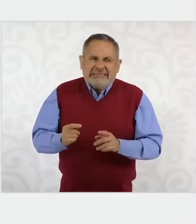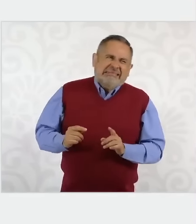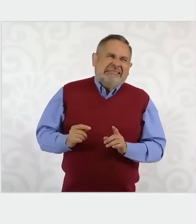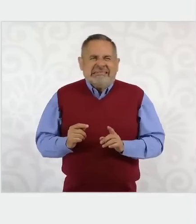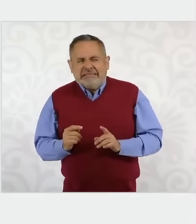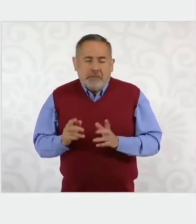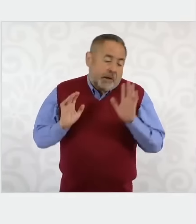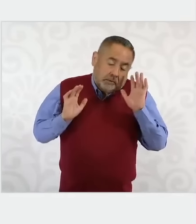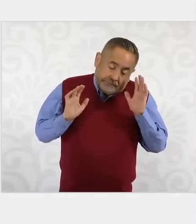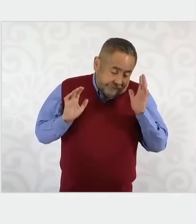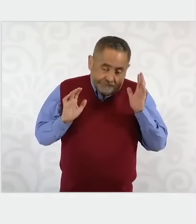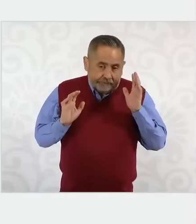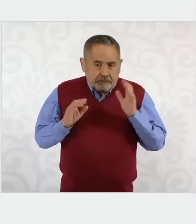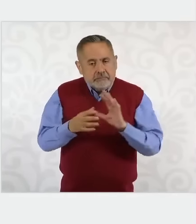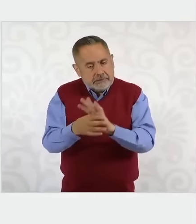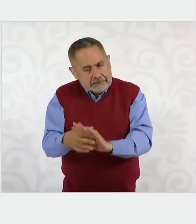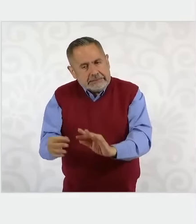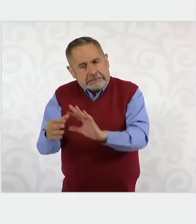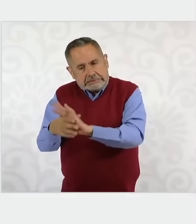pero ha habido un proceso para explicarle a las niñas y los niños